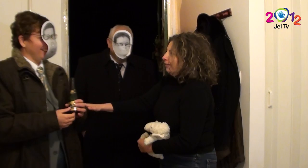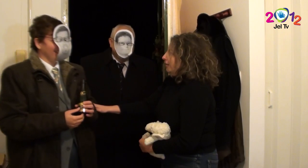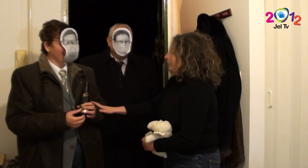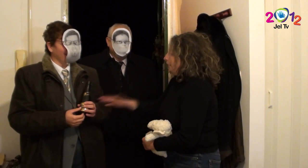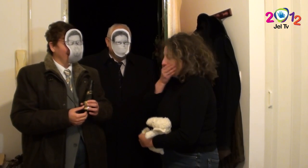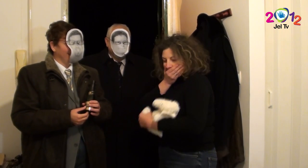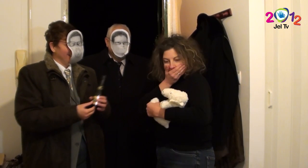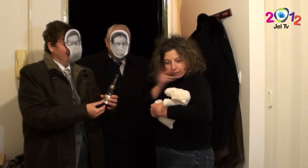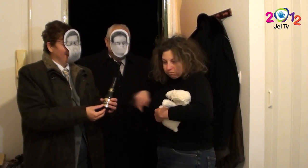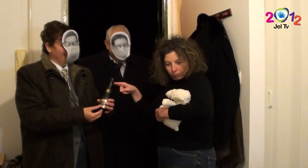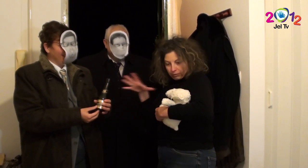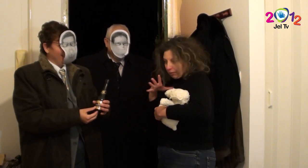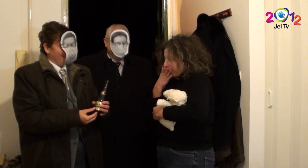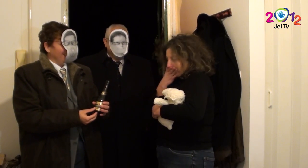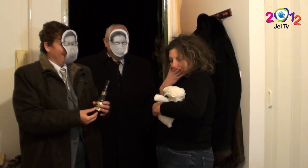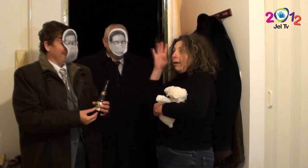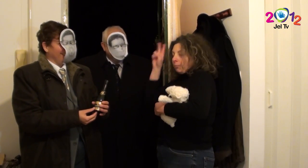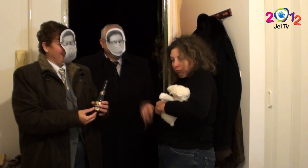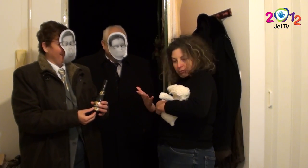Valóban! Megvalósult az álmom! 46 00:11:35,00 --> 00:11:26,00 Tessék levenni a kabátot és leülni!